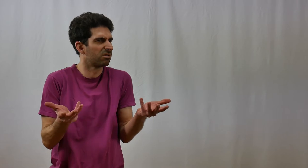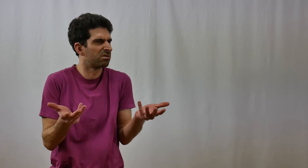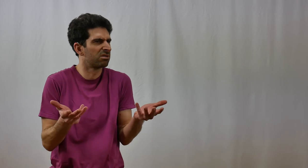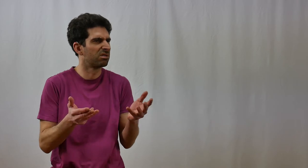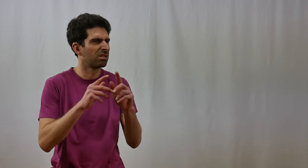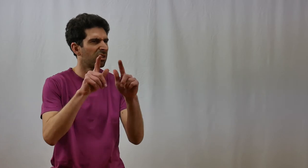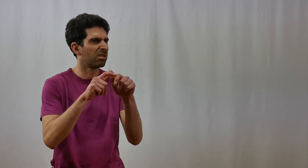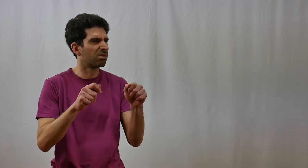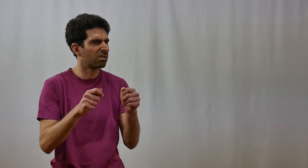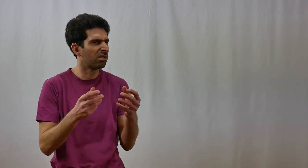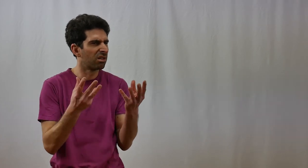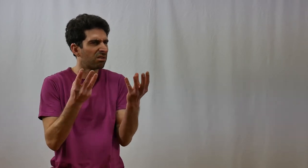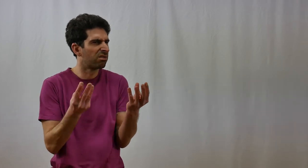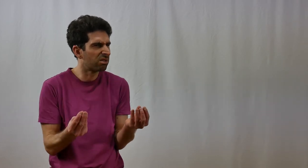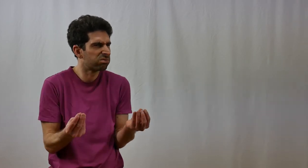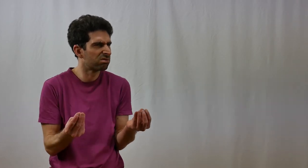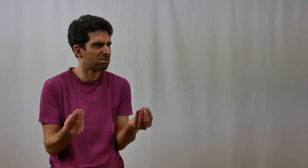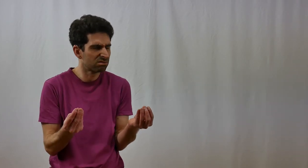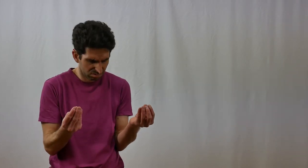Comment ça, un noeud faible ?